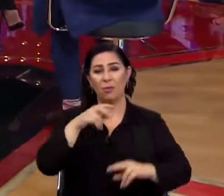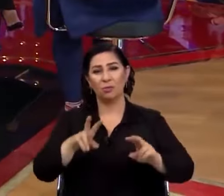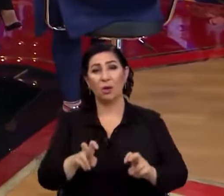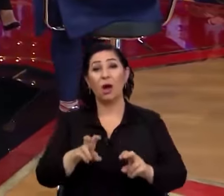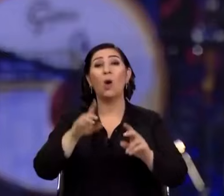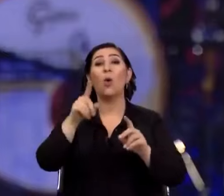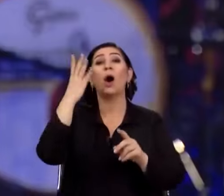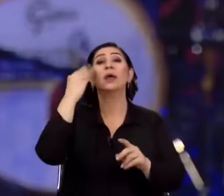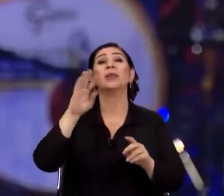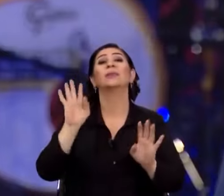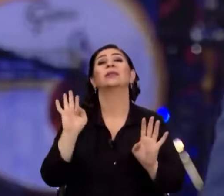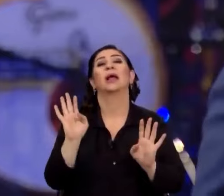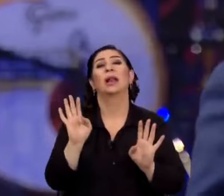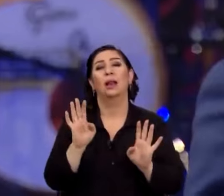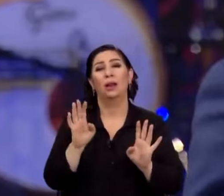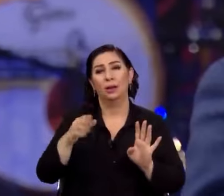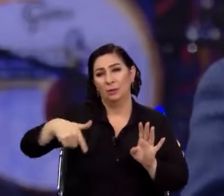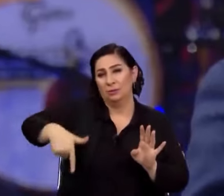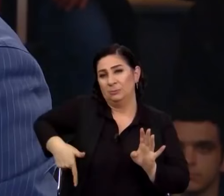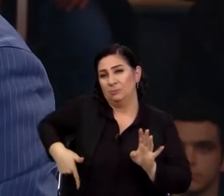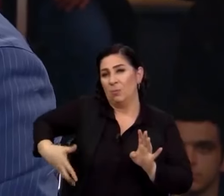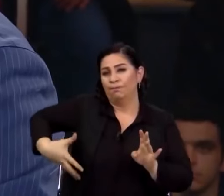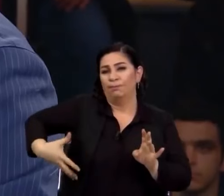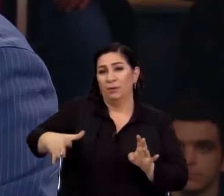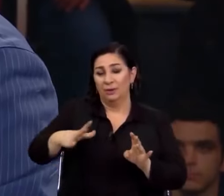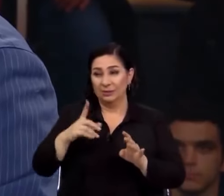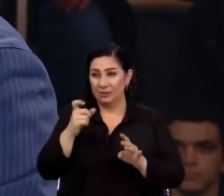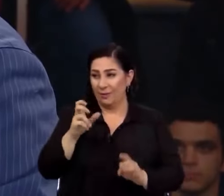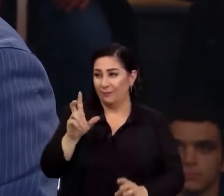o anlamda etkilemez yanımda Mesela şurada bir şişkinliği var kötü anlamda